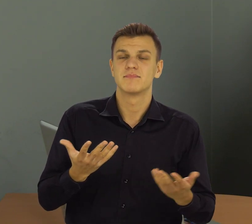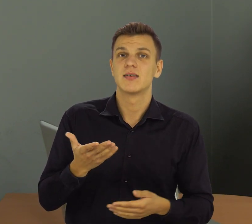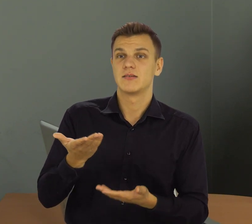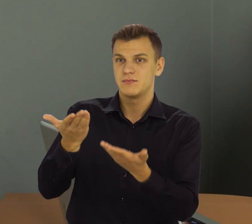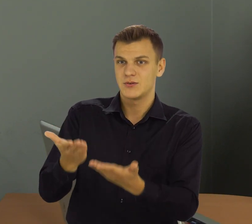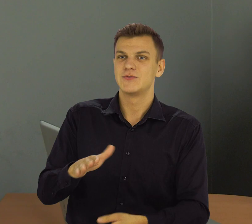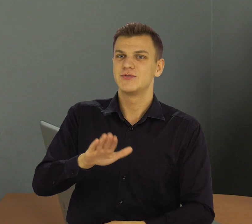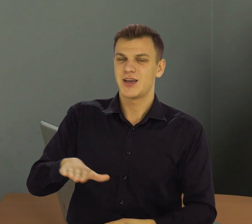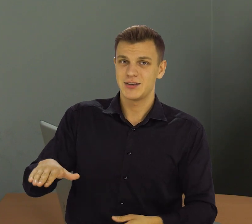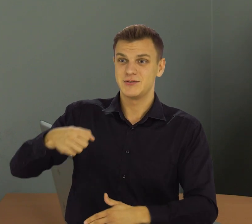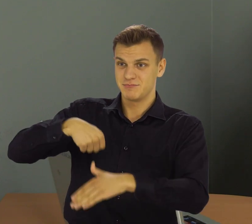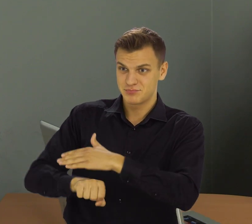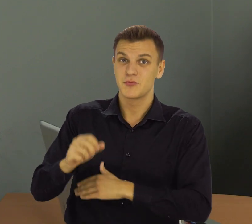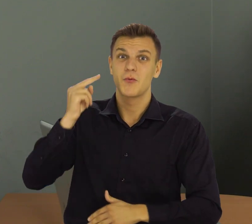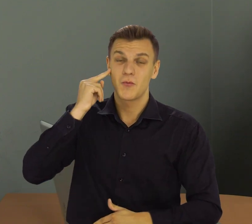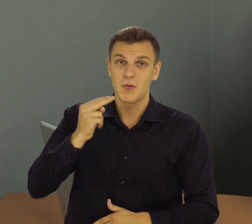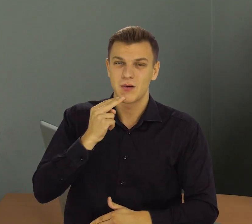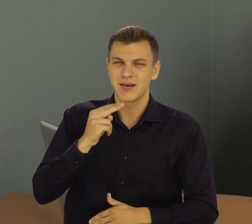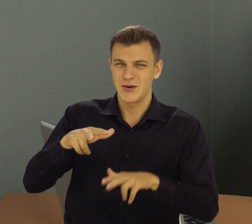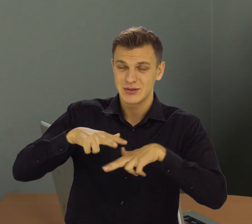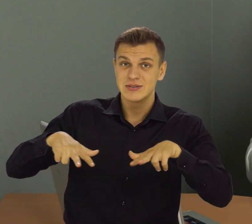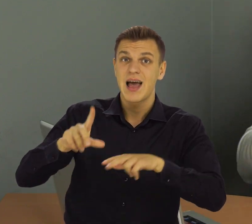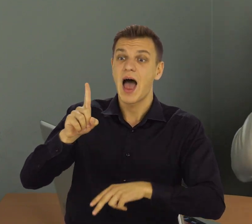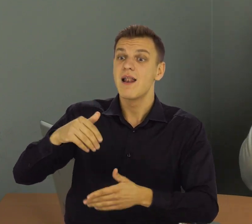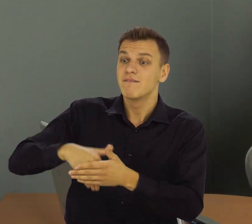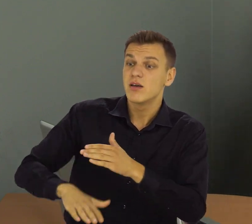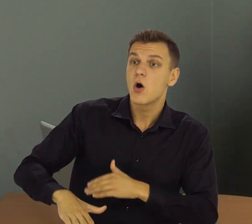więc jest CODA-kiem jedynie z nazwy – tak formalnie.